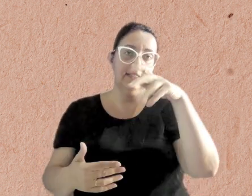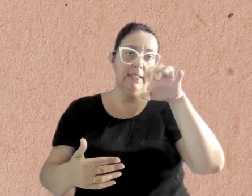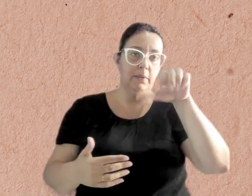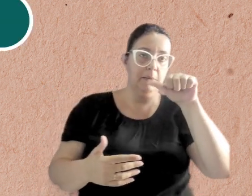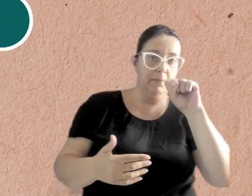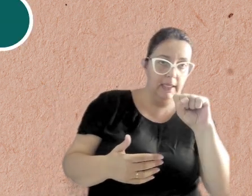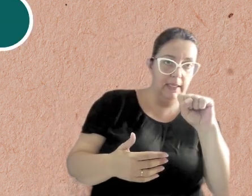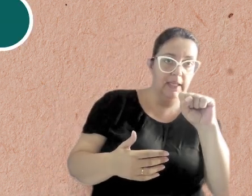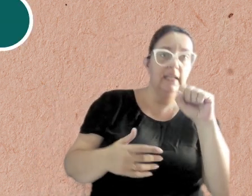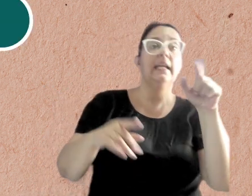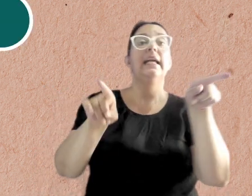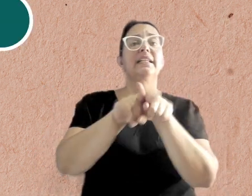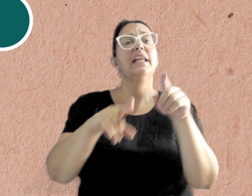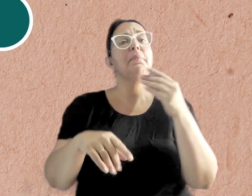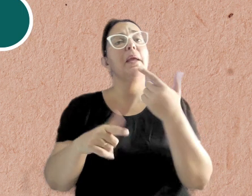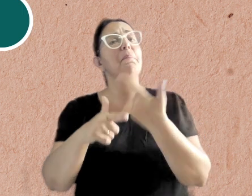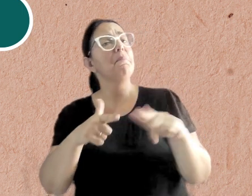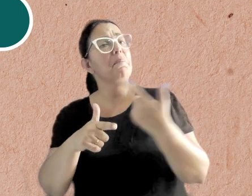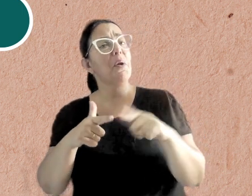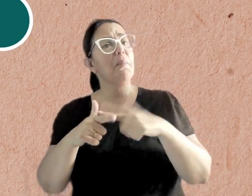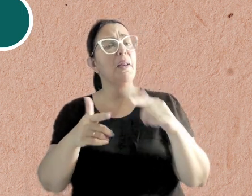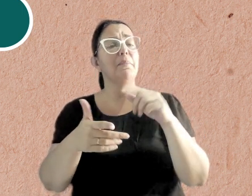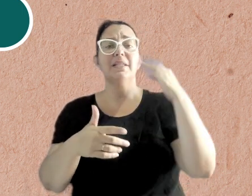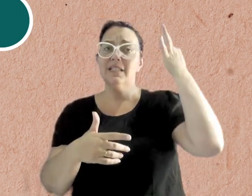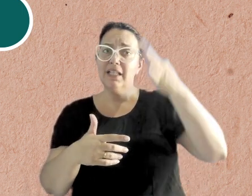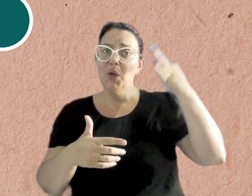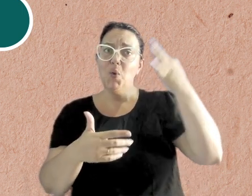e fragilidades que decorrem de aspectos teóricos e metodológicos